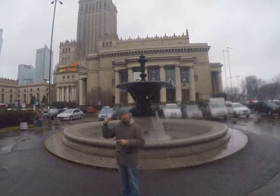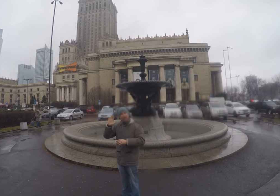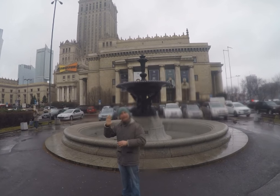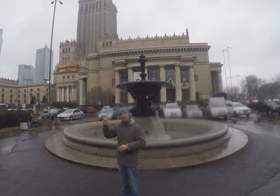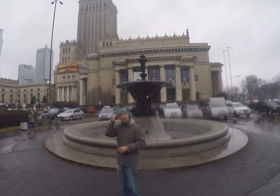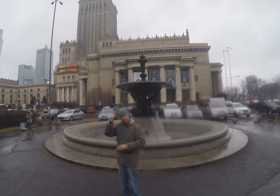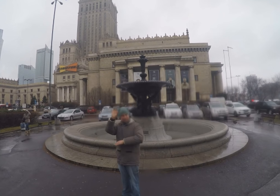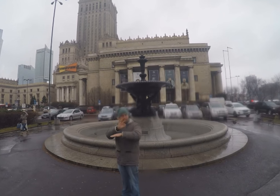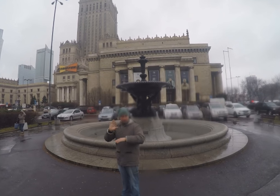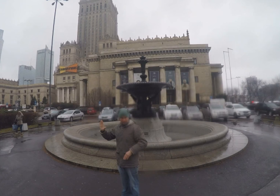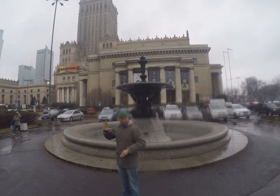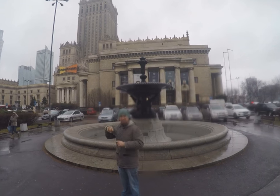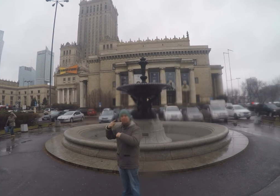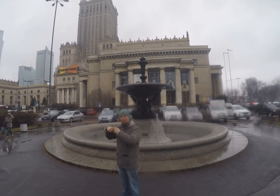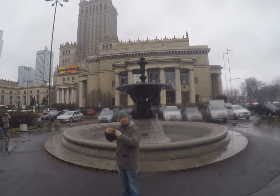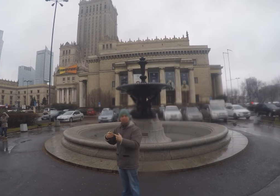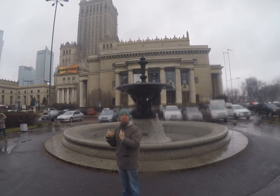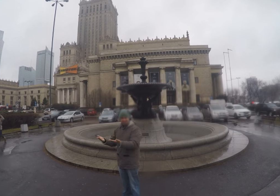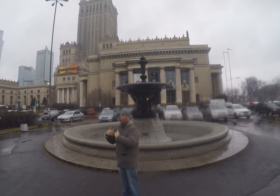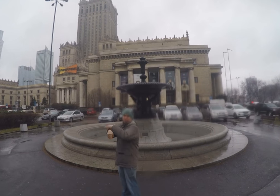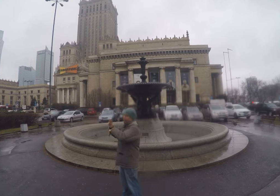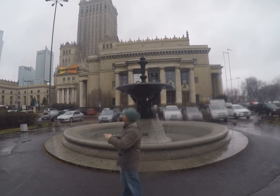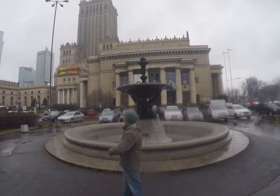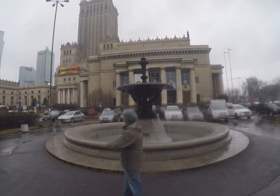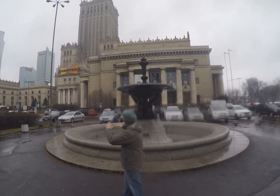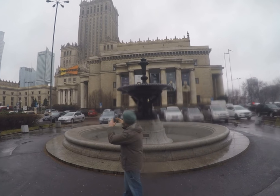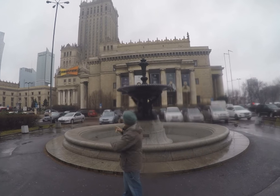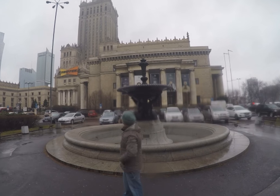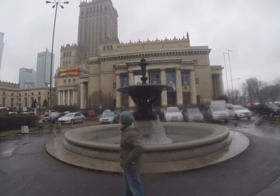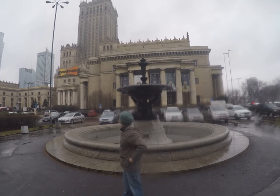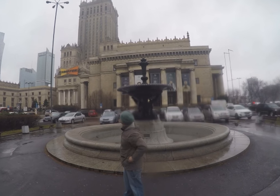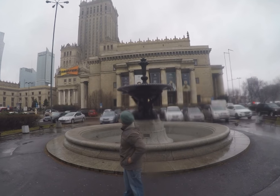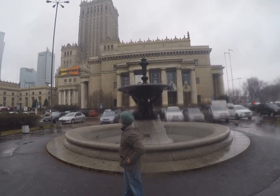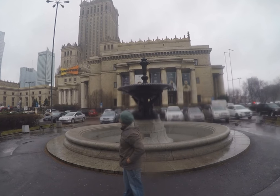Er soll das Design entworfen haben und wurde genau so gebaut.